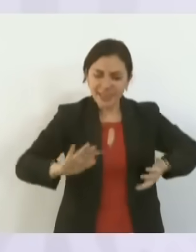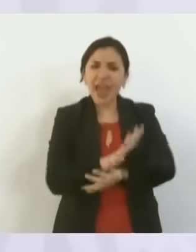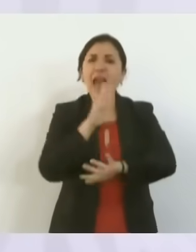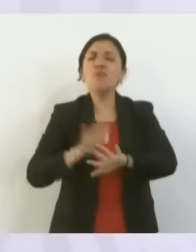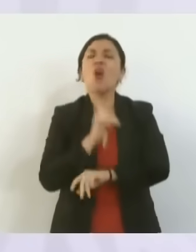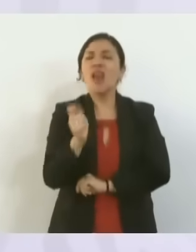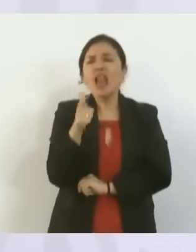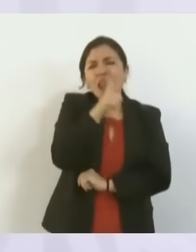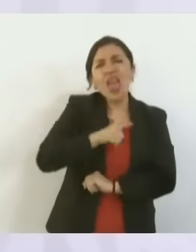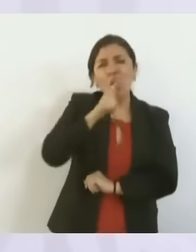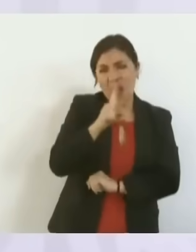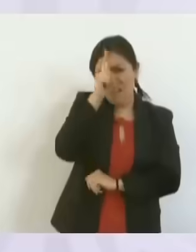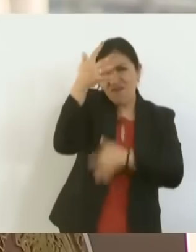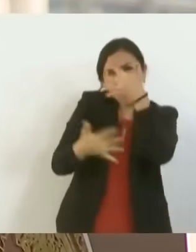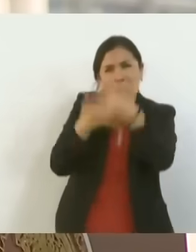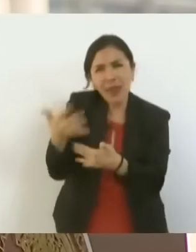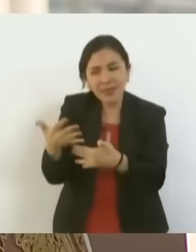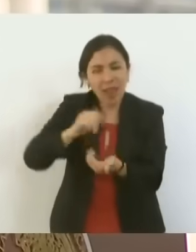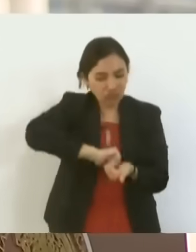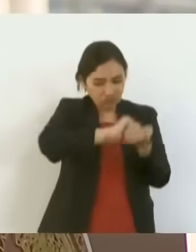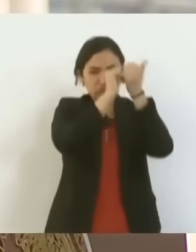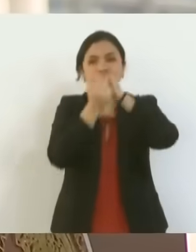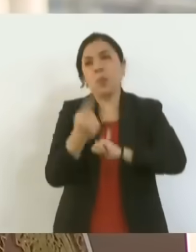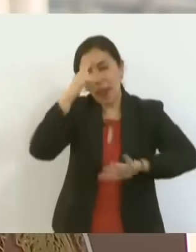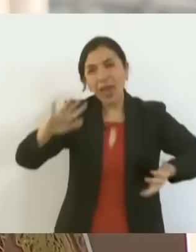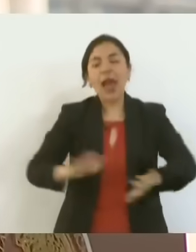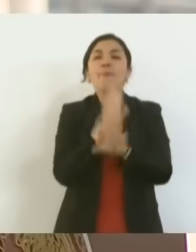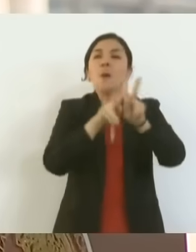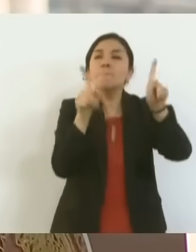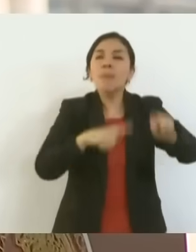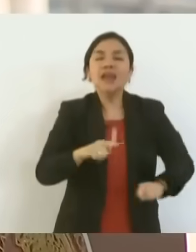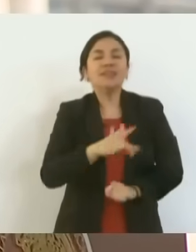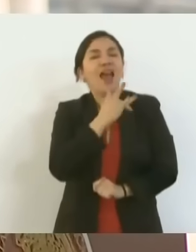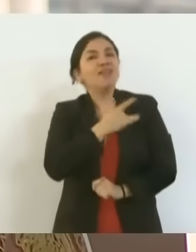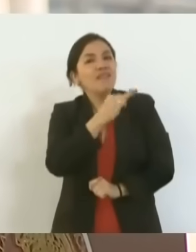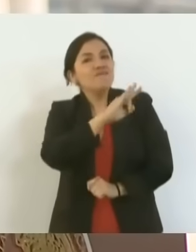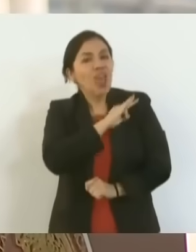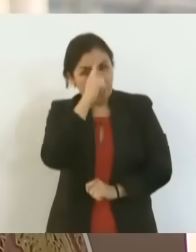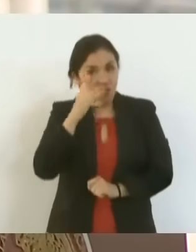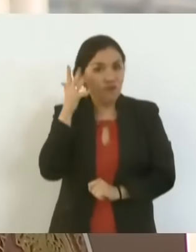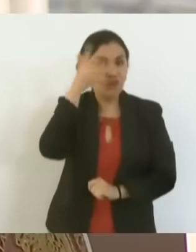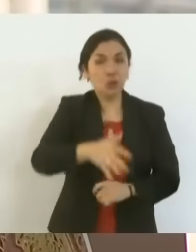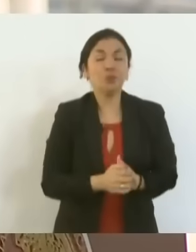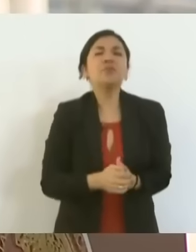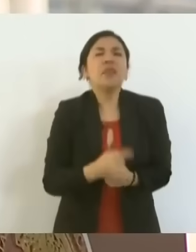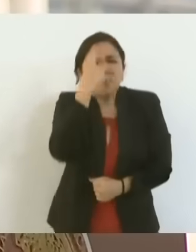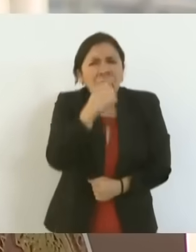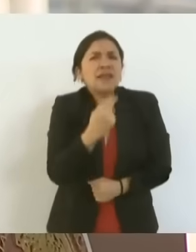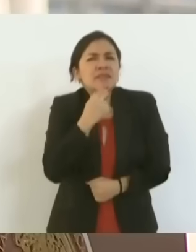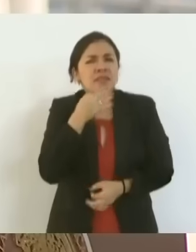la violencia, en lenguaje de paz y esperanza. Los objetivos de esta convocatoria, desde una